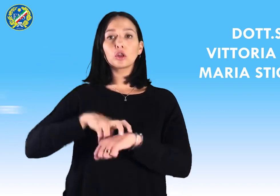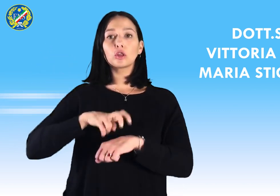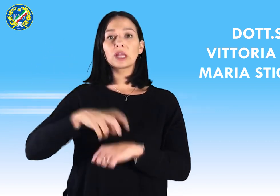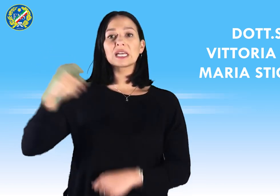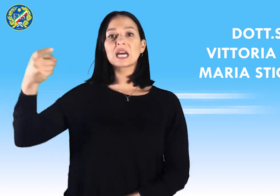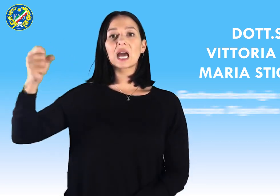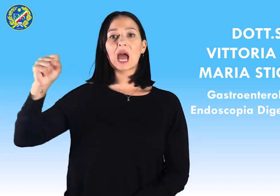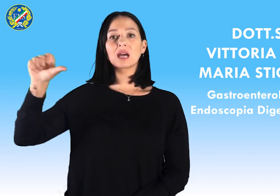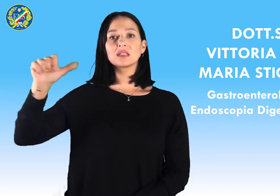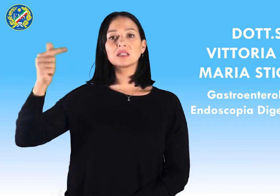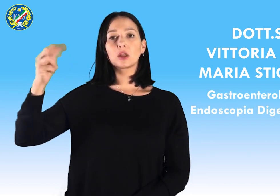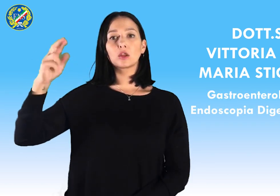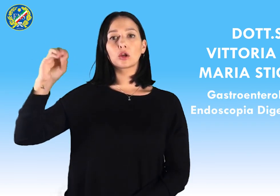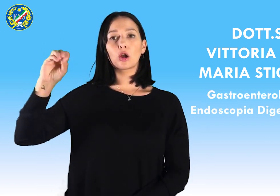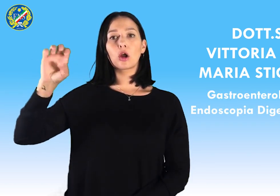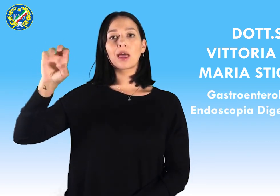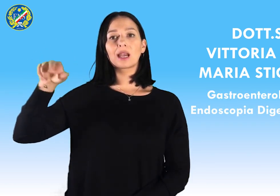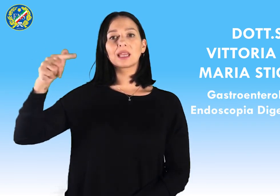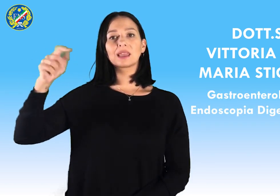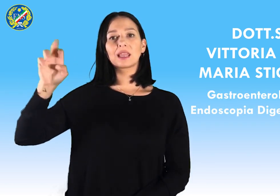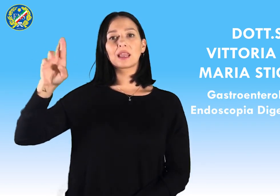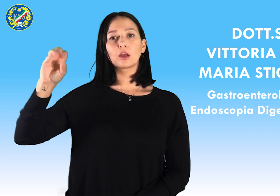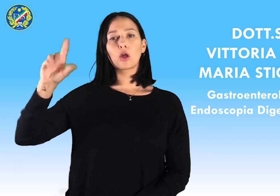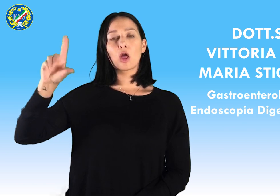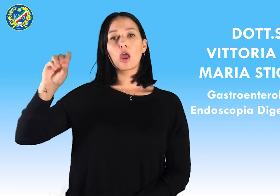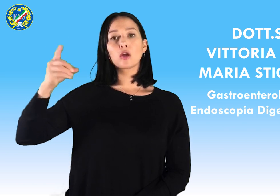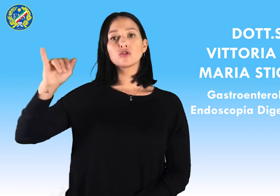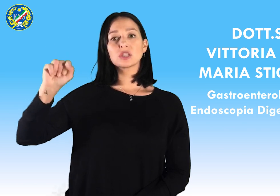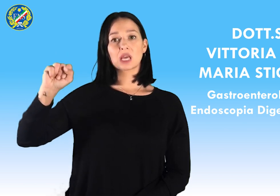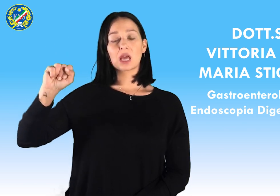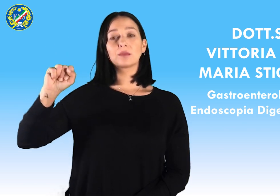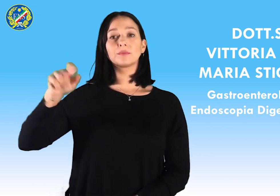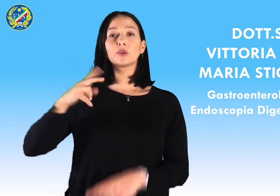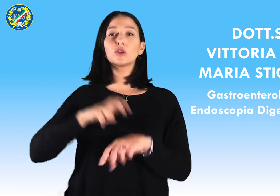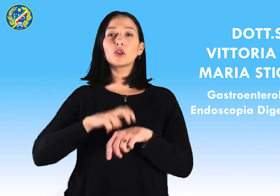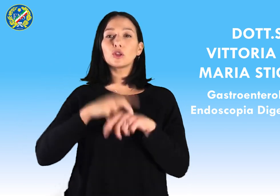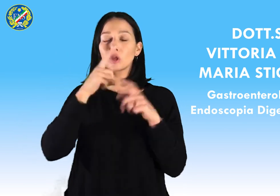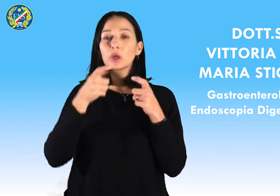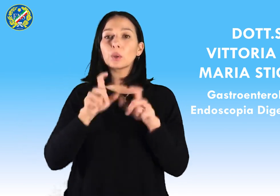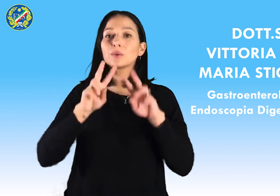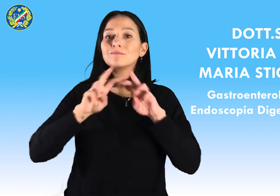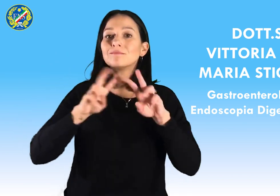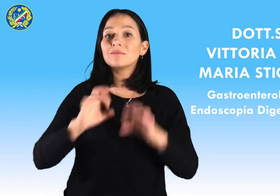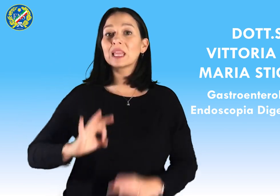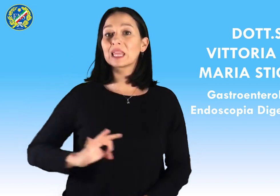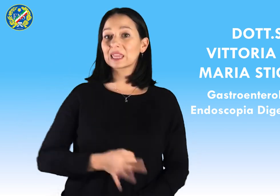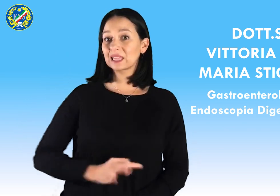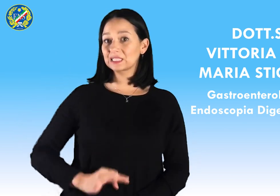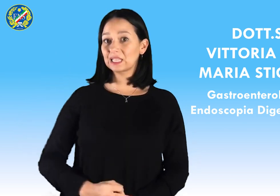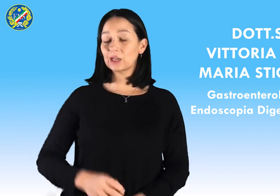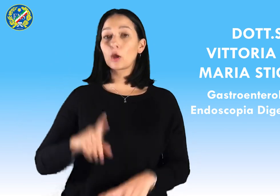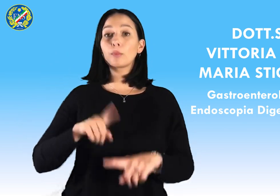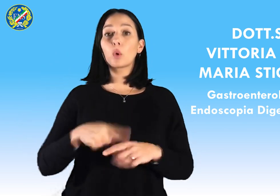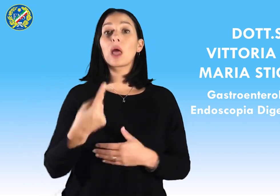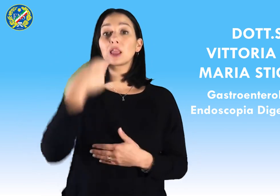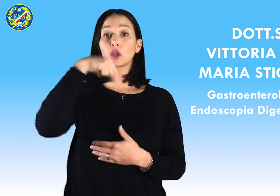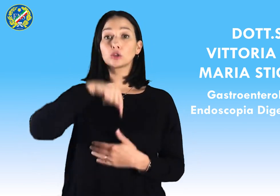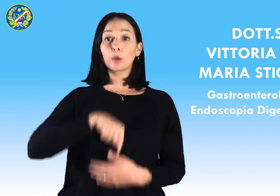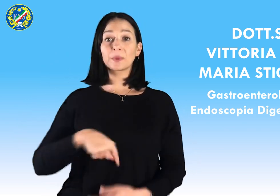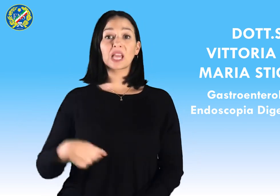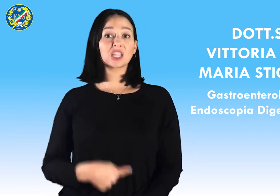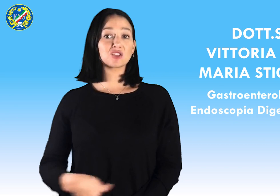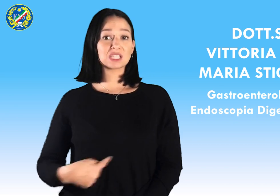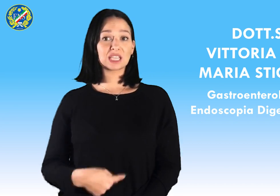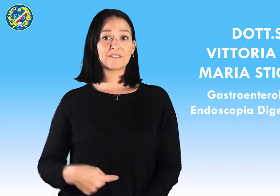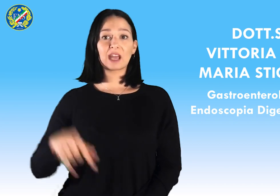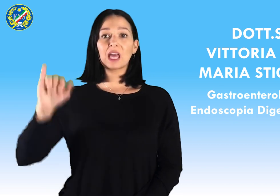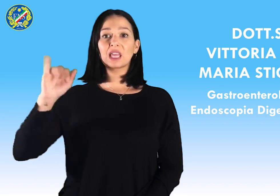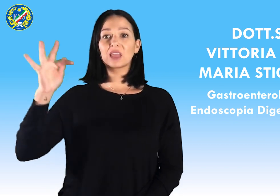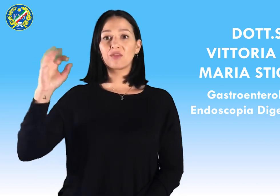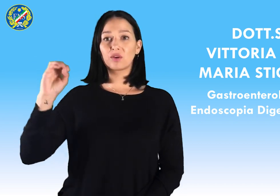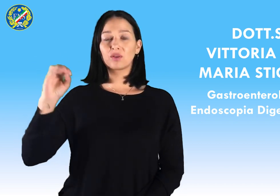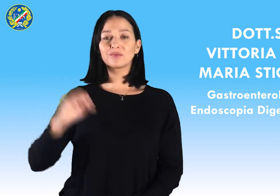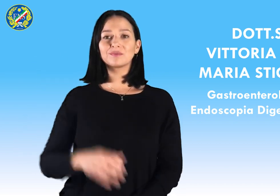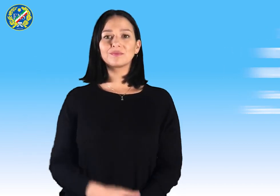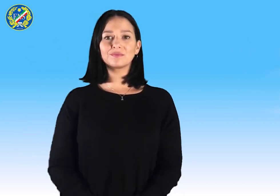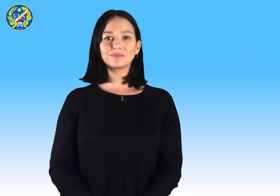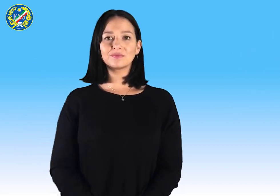Gastroenterologia ed Endoscopia Digestiva - IFO.